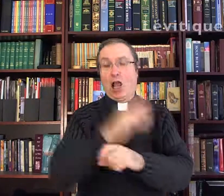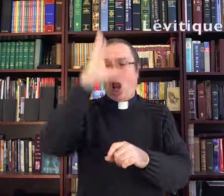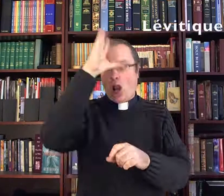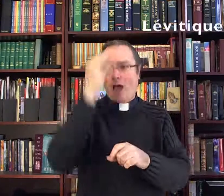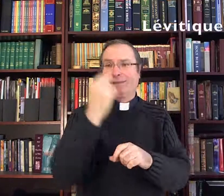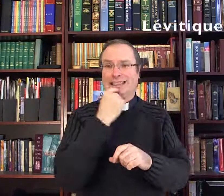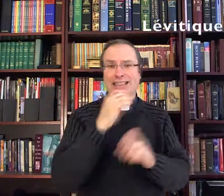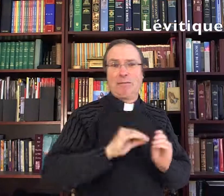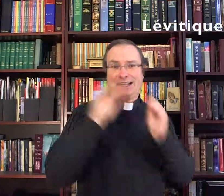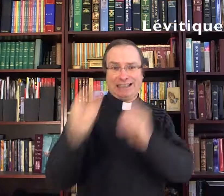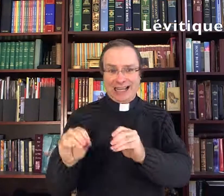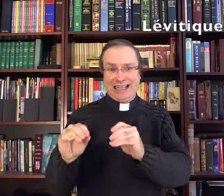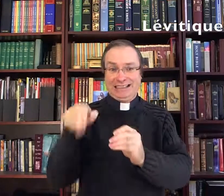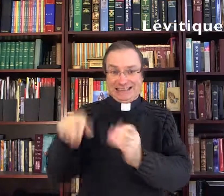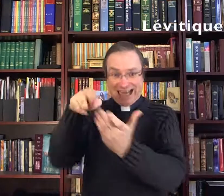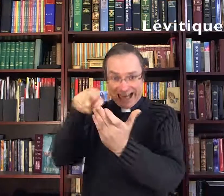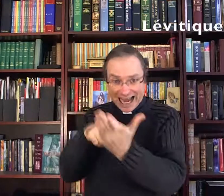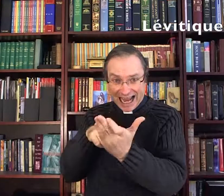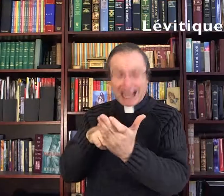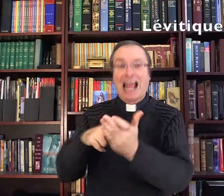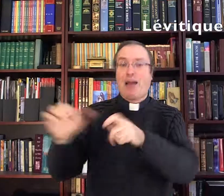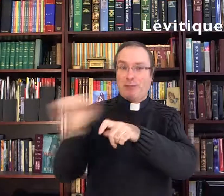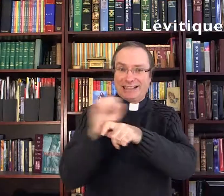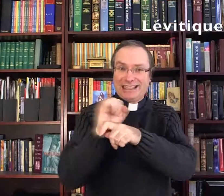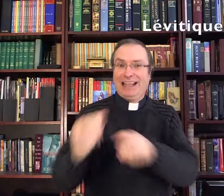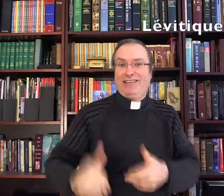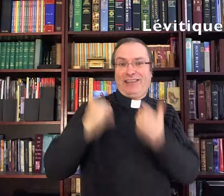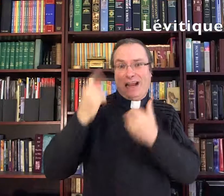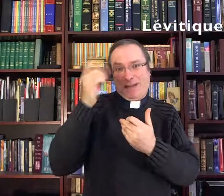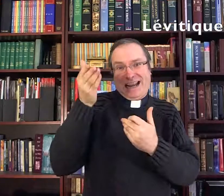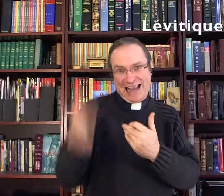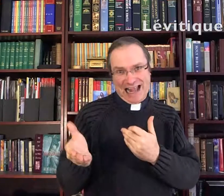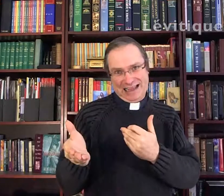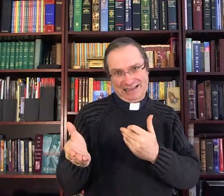L'homme qui mettra ces règles en pratique vivra par elles.